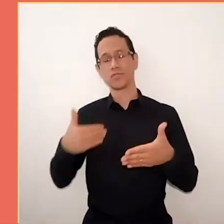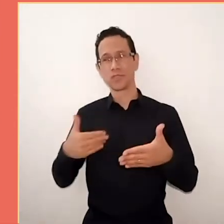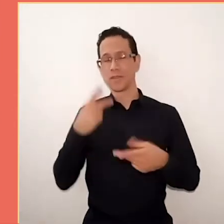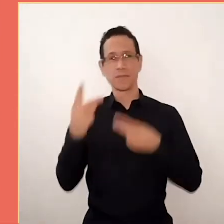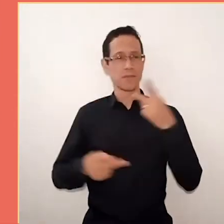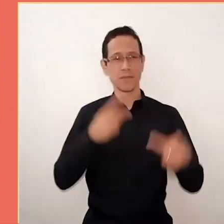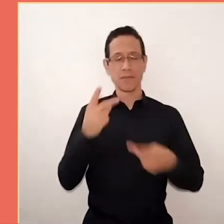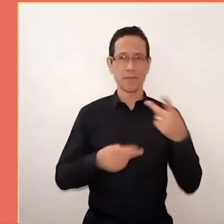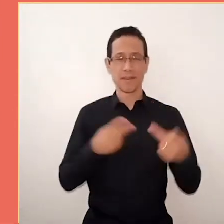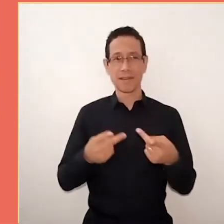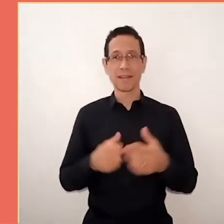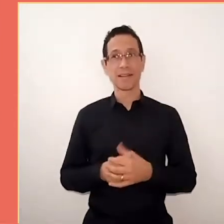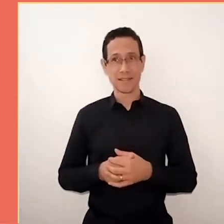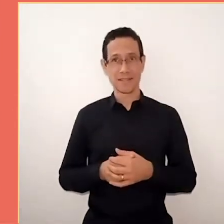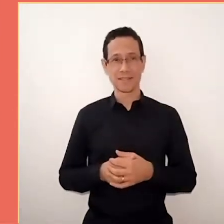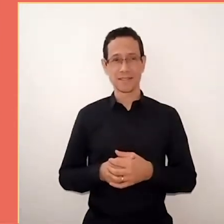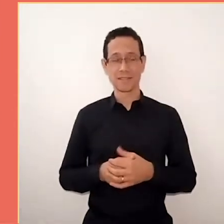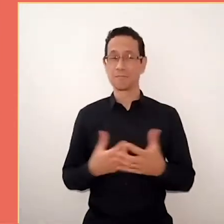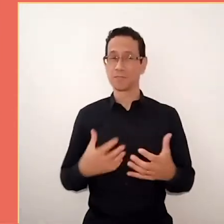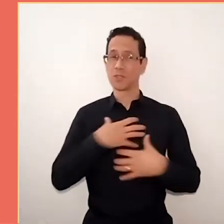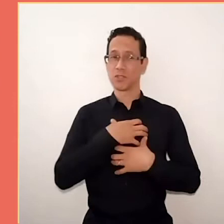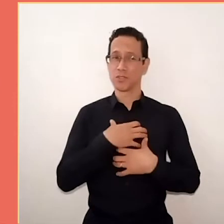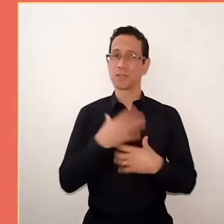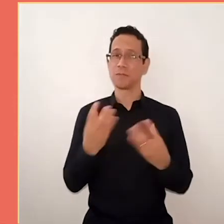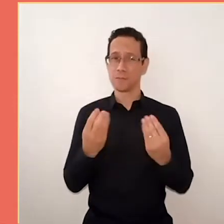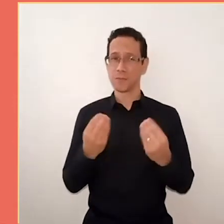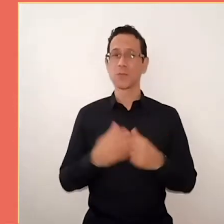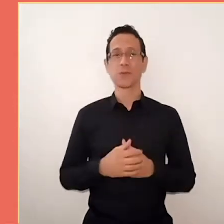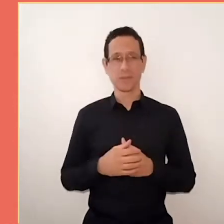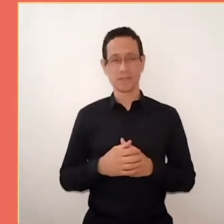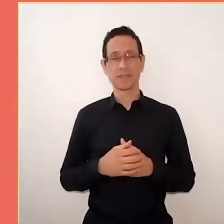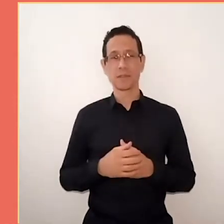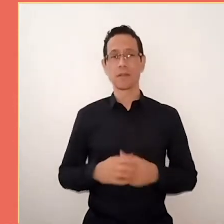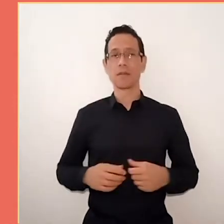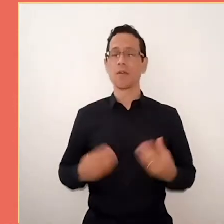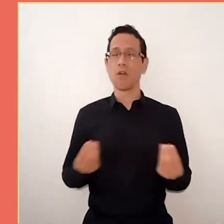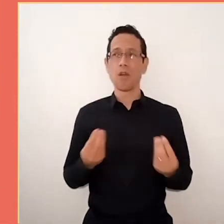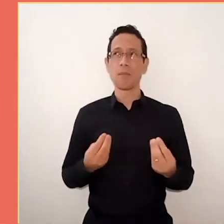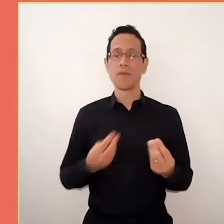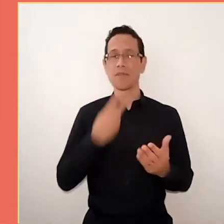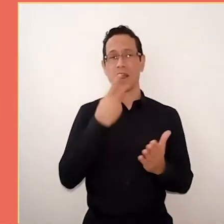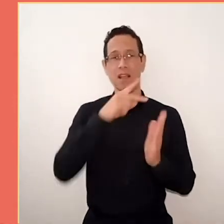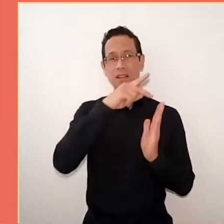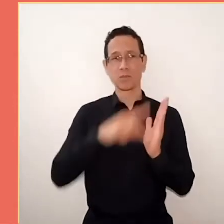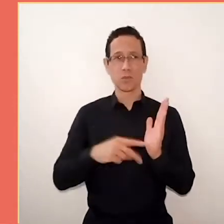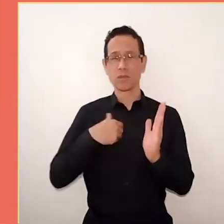Vocês devem já ter discutido muito isso aqui, mas acho impossível falar da concepção de leitura, da minha concepção, sem eu tocar